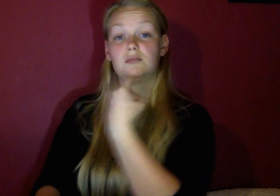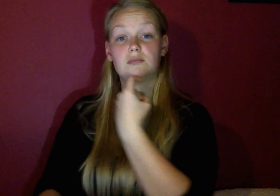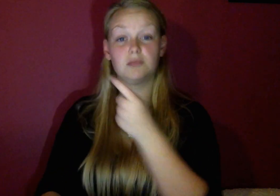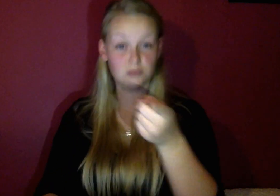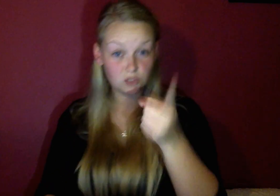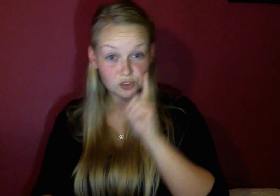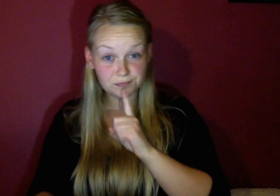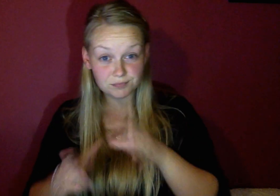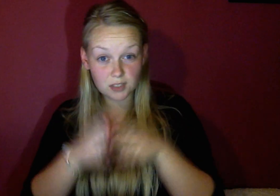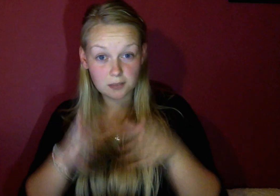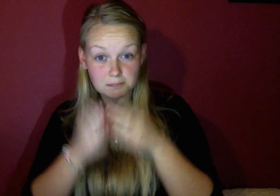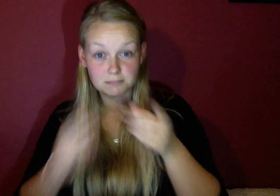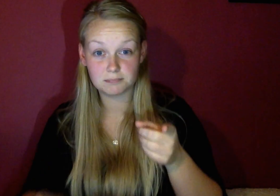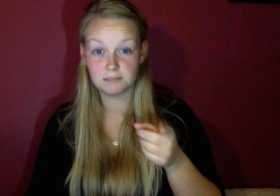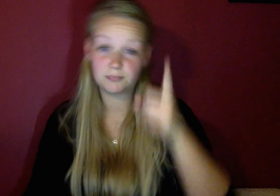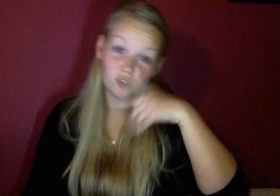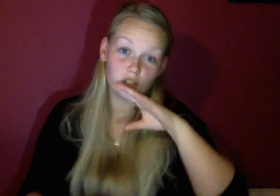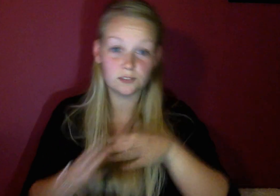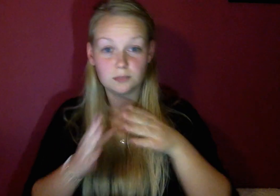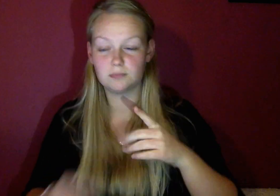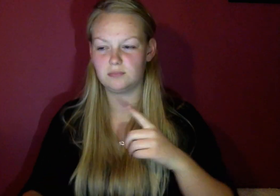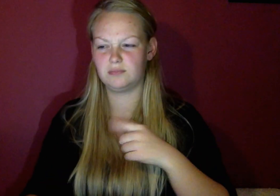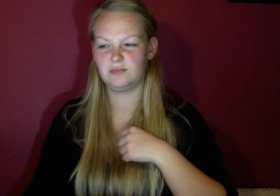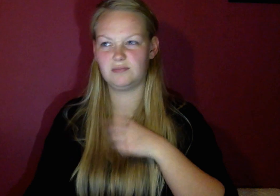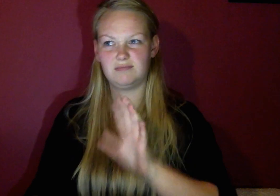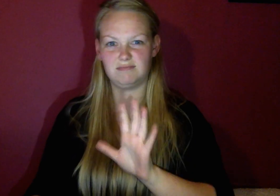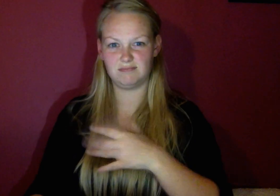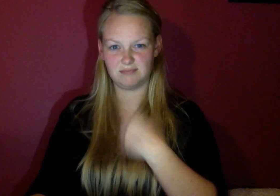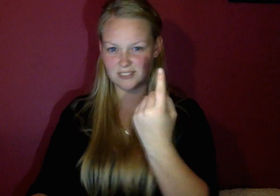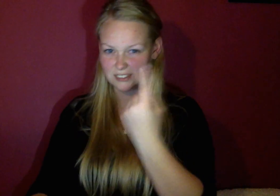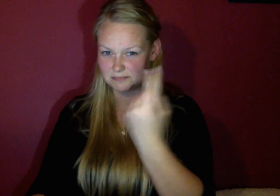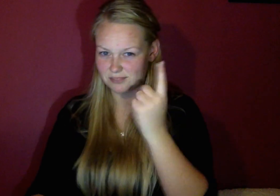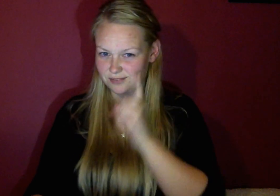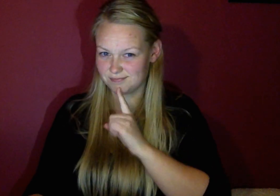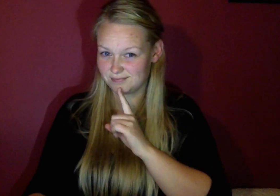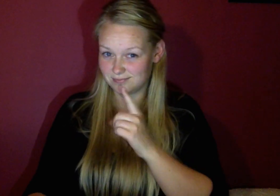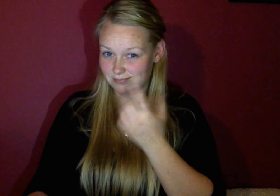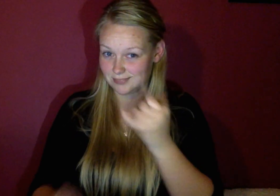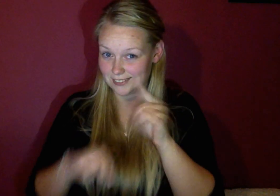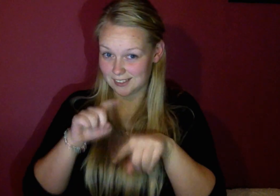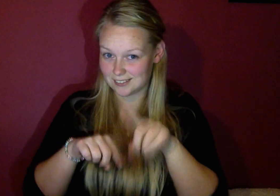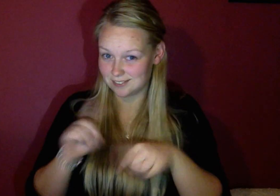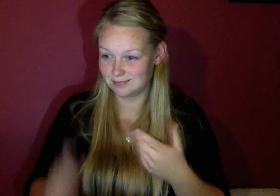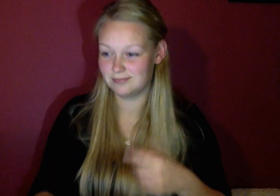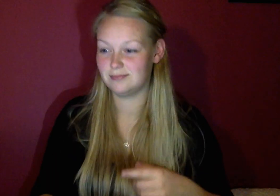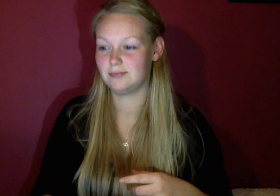Han frågade "Har du döv familj, eller döva föräldrar?" Jag: "Nej, jag är ensam döv i släkten."